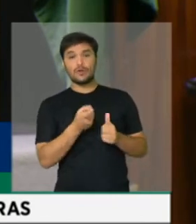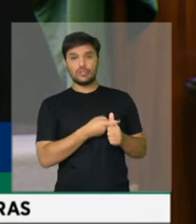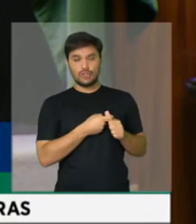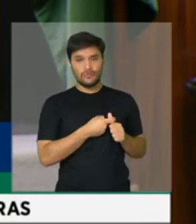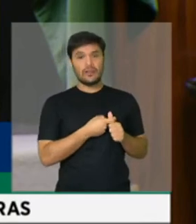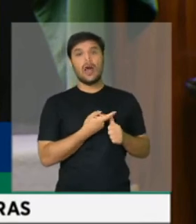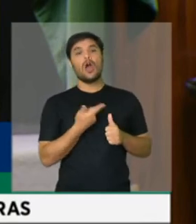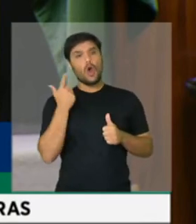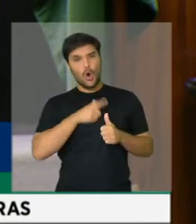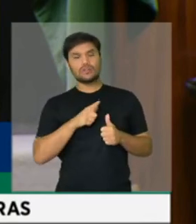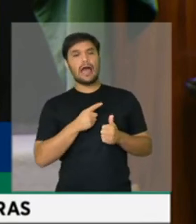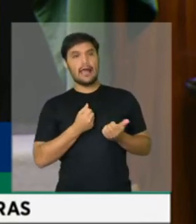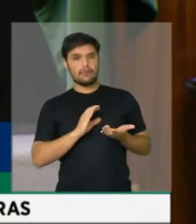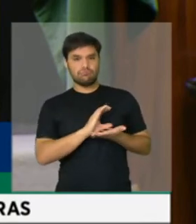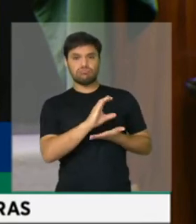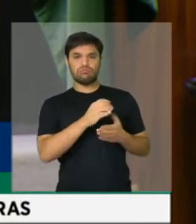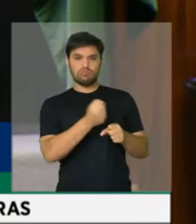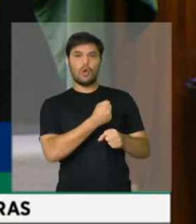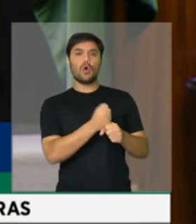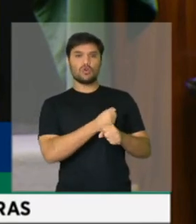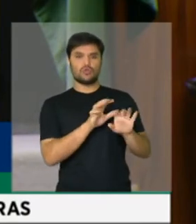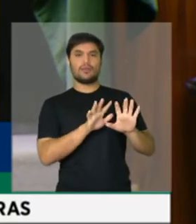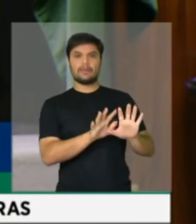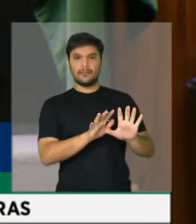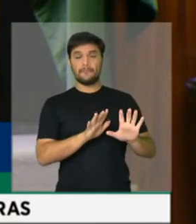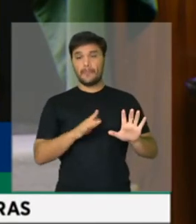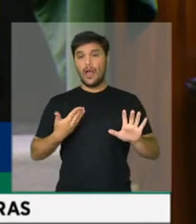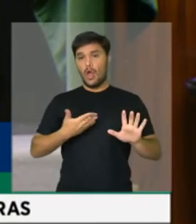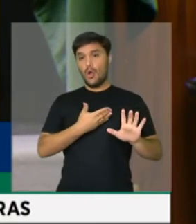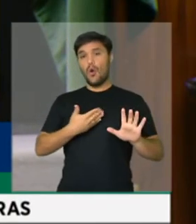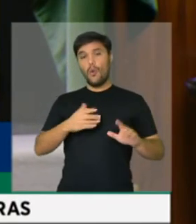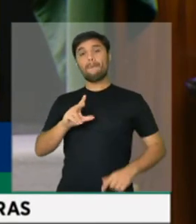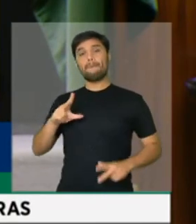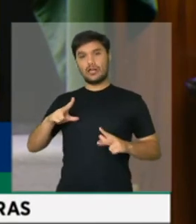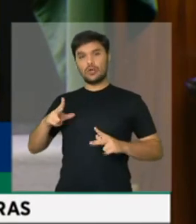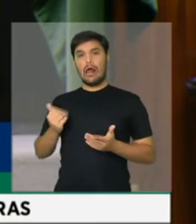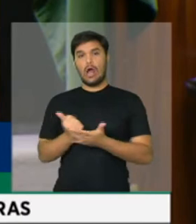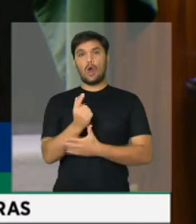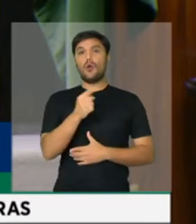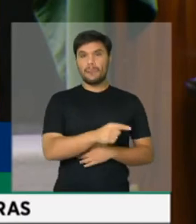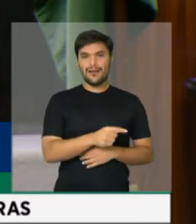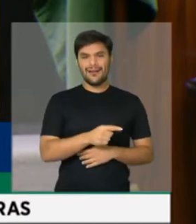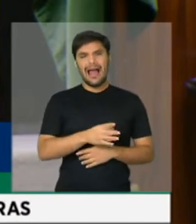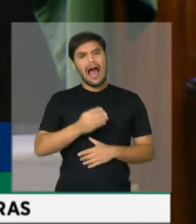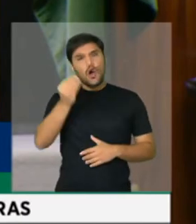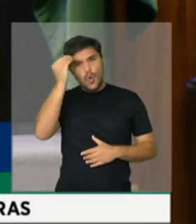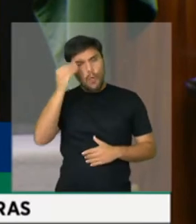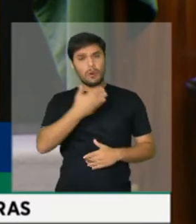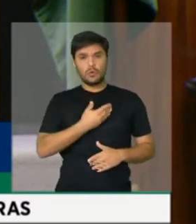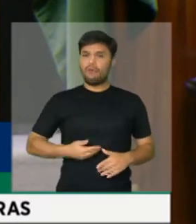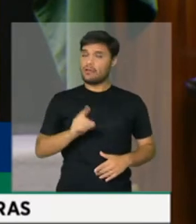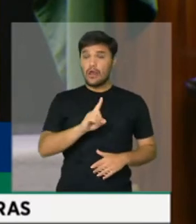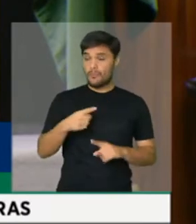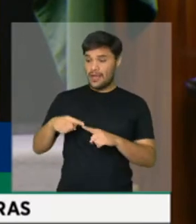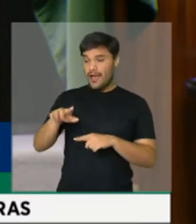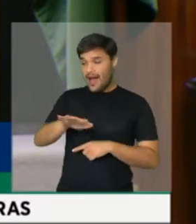ESTÁ PRONTO. QUANDO A INFRAESTRUTURA PESADA ESTÁ COLOCADA. QUE É O ESTADO, ATRAVÀS DOS TRIBUTOS ATRAVÀS DA SUA GERAÇÃO DE DÍVIDA